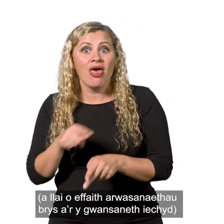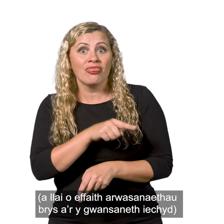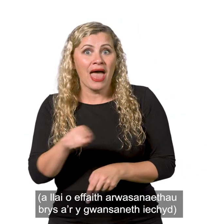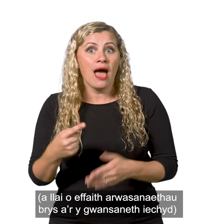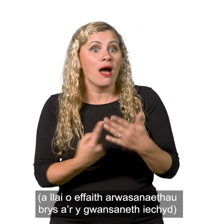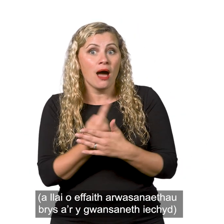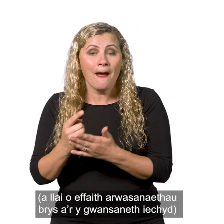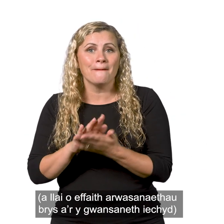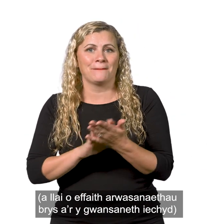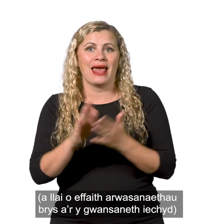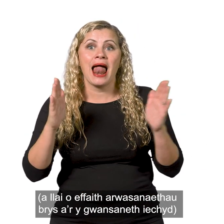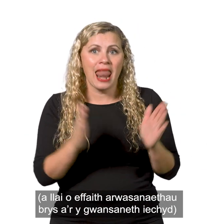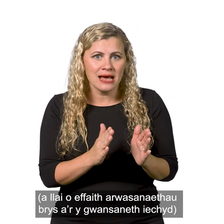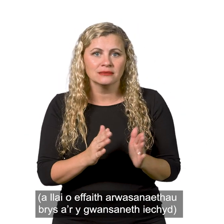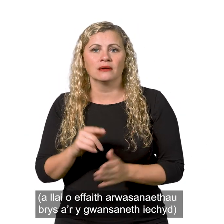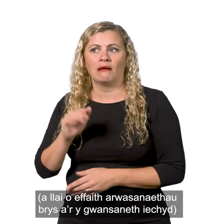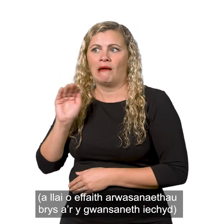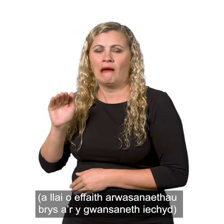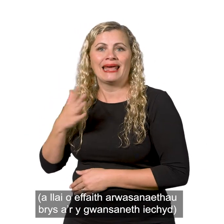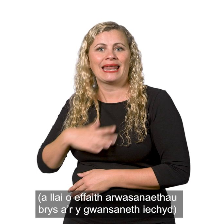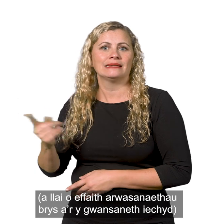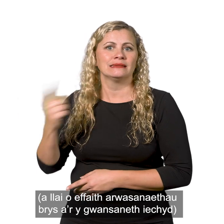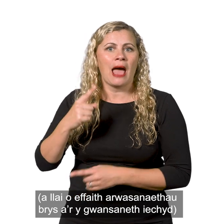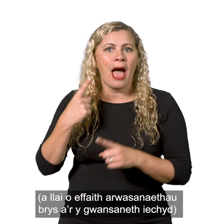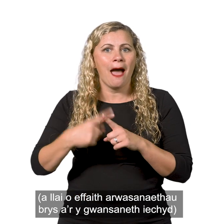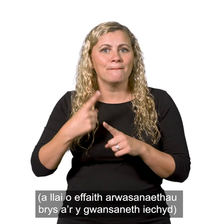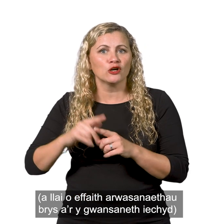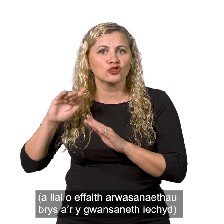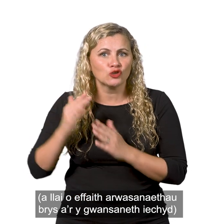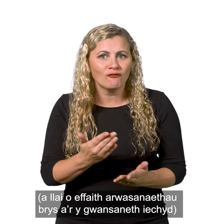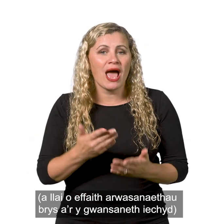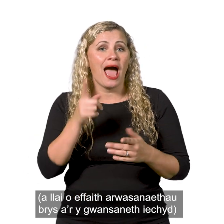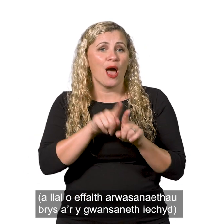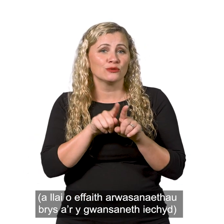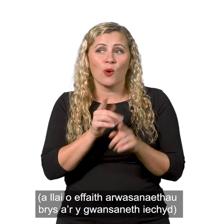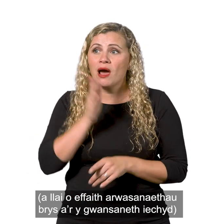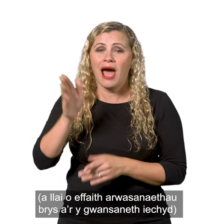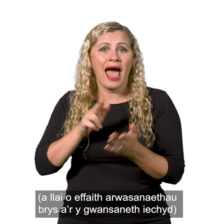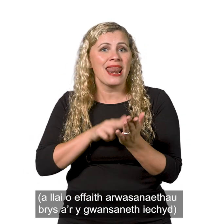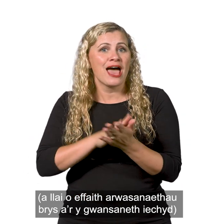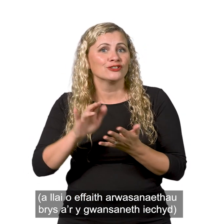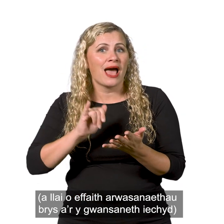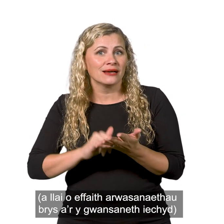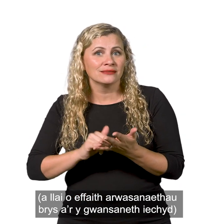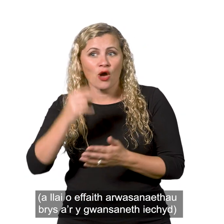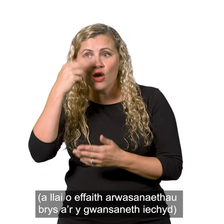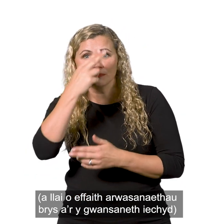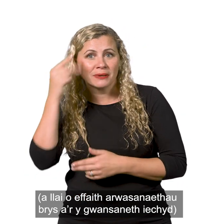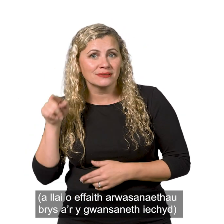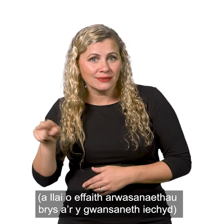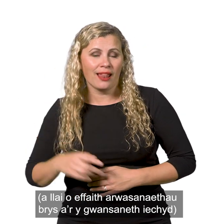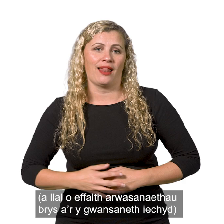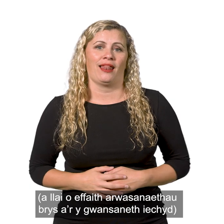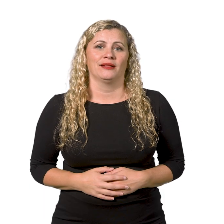(a llai o effaith ar wasanaethau brys a’r gwasanaethau iechyd)